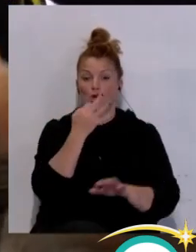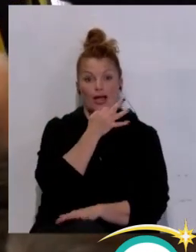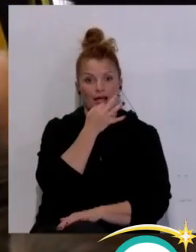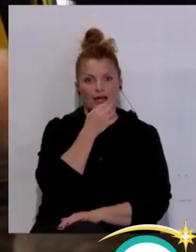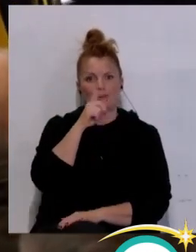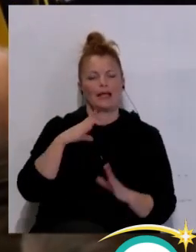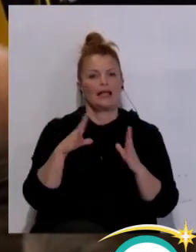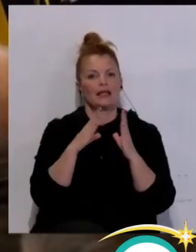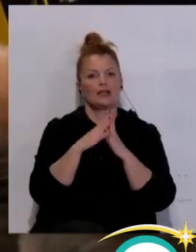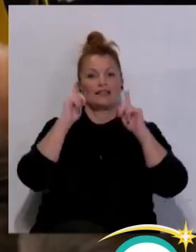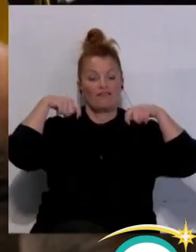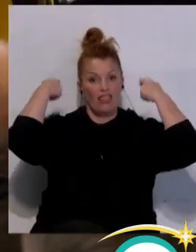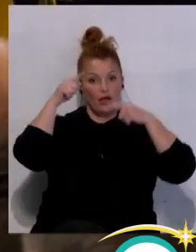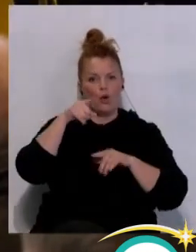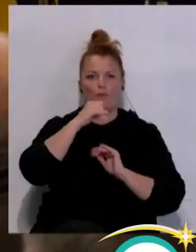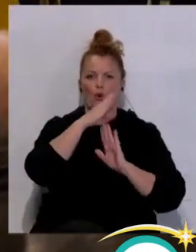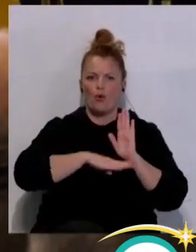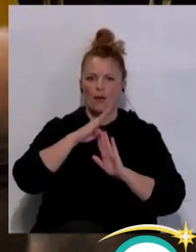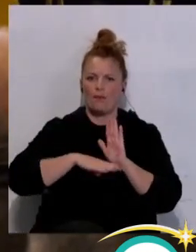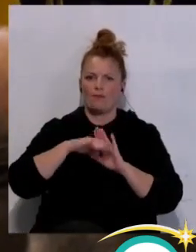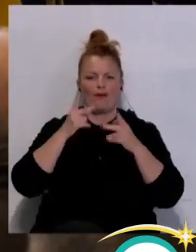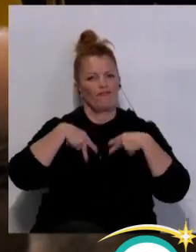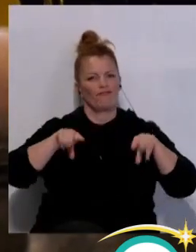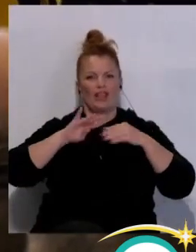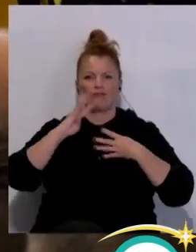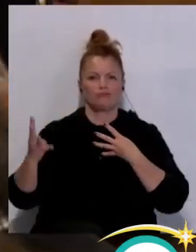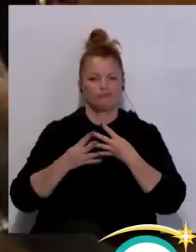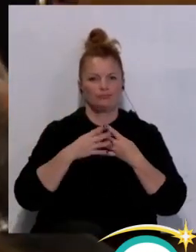la iglesia de San Francisco el programa concluye con la actuación de la coral